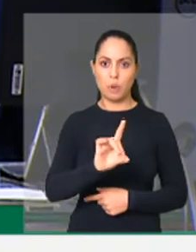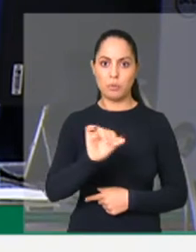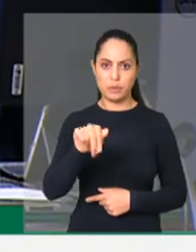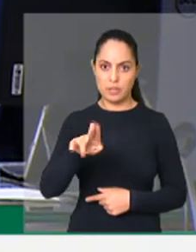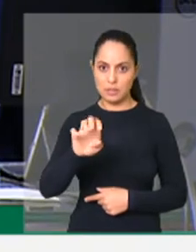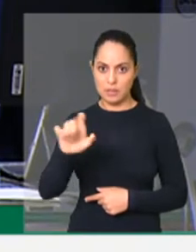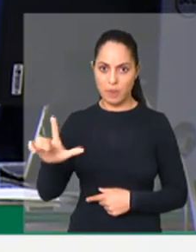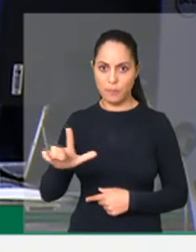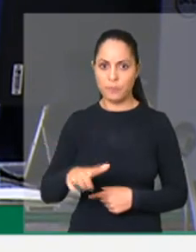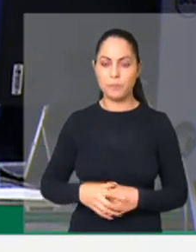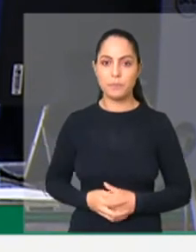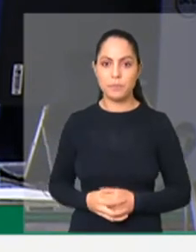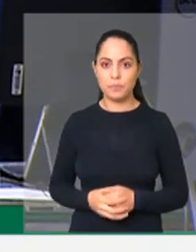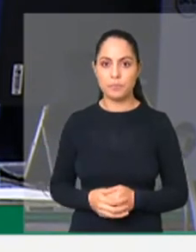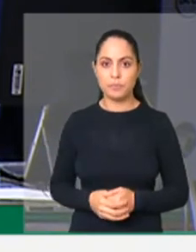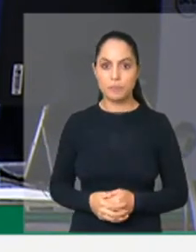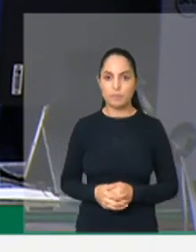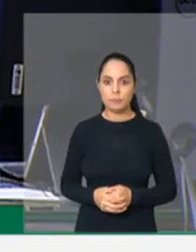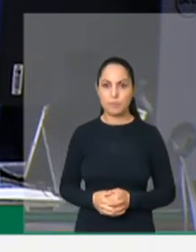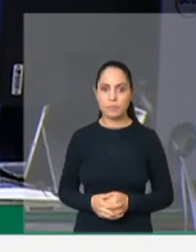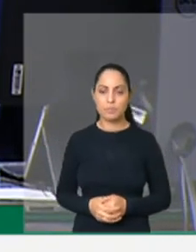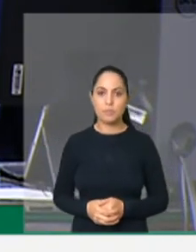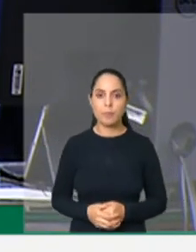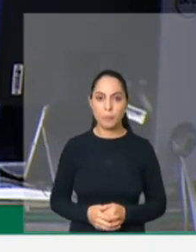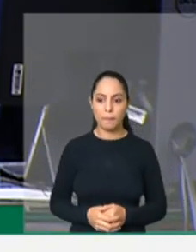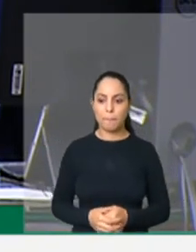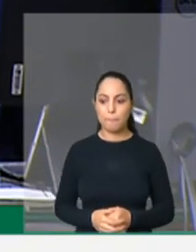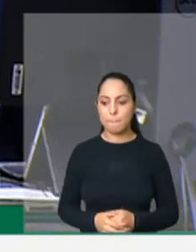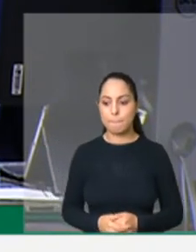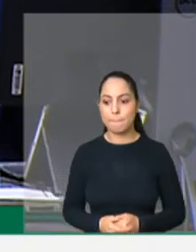DEPUTADO JOÃO DANIEL, PT SERGIPE. [PRESIDENTE]: ESTOU OUVINDO, DEPUTADO JOÃO